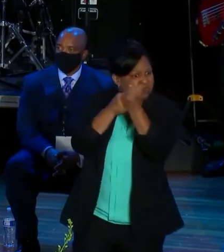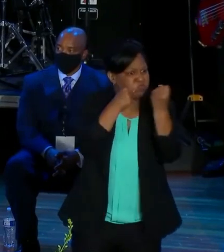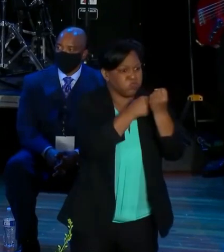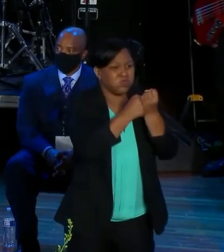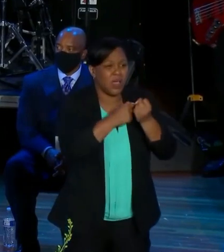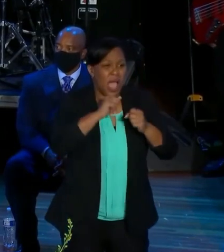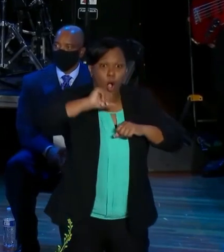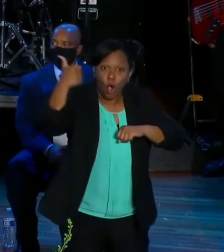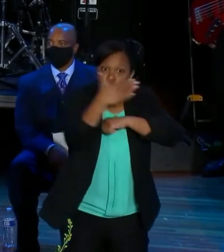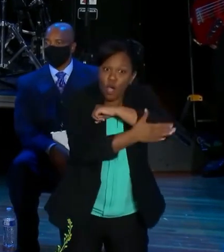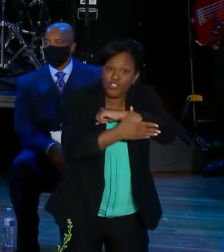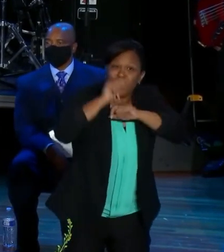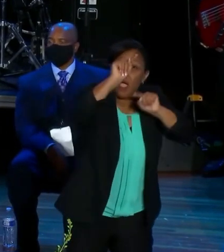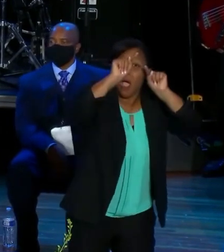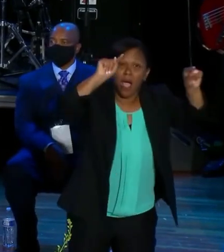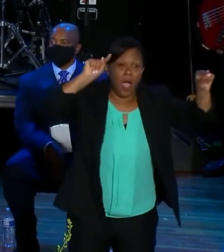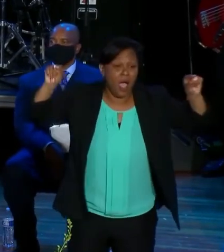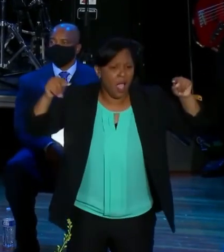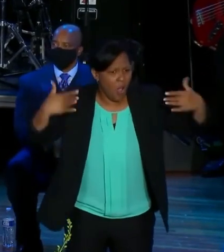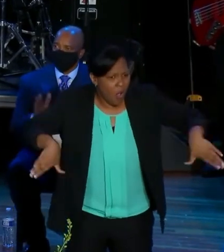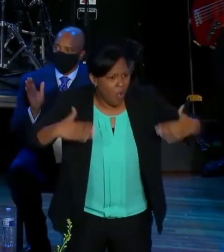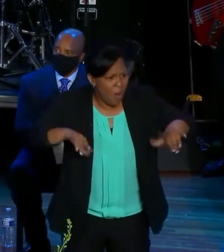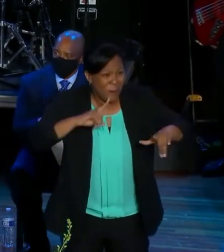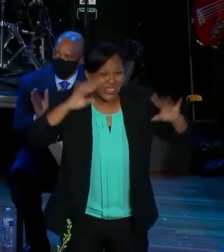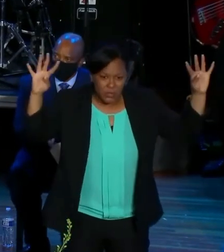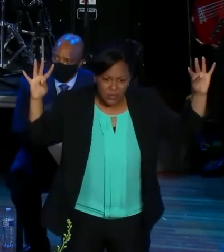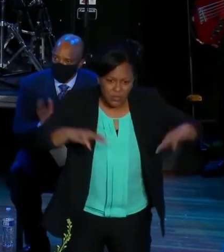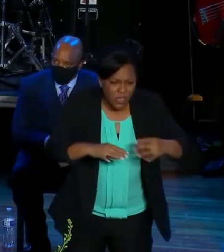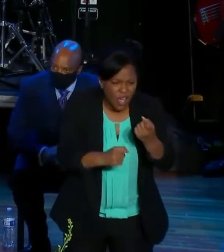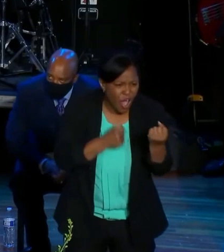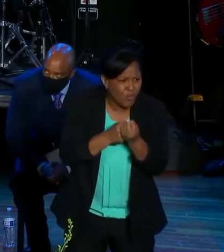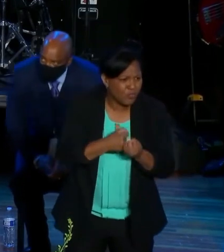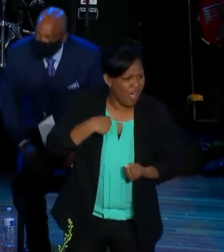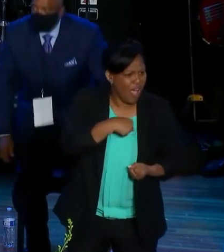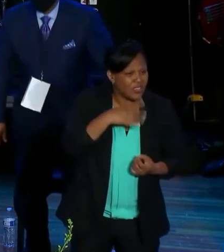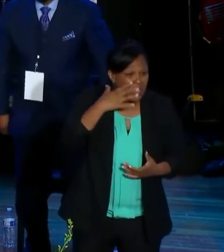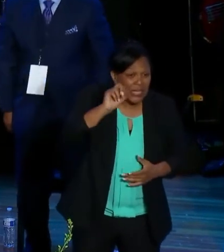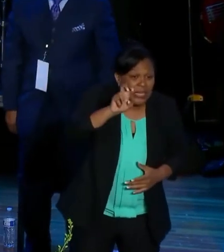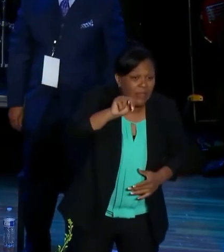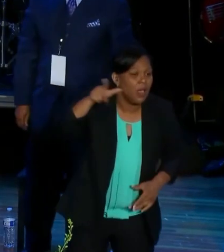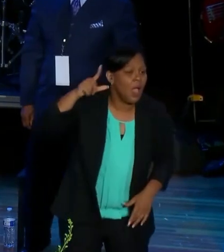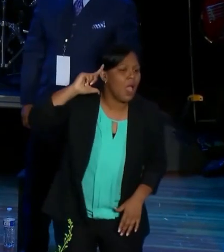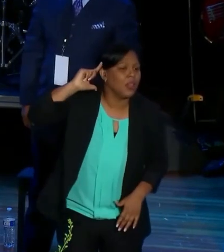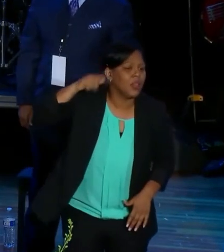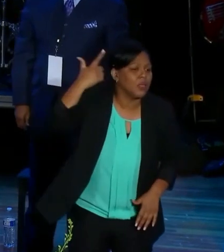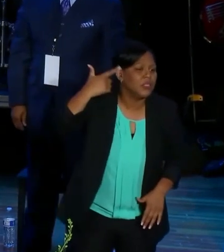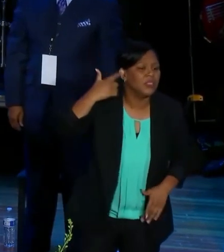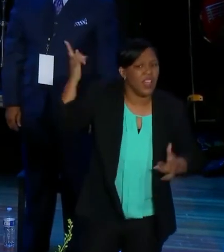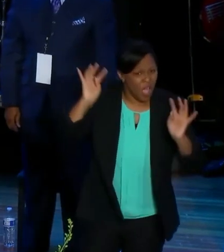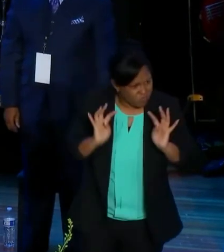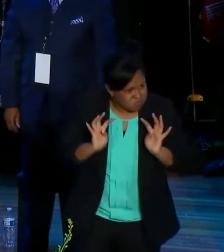När de ställde sig framför parlamentet i London, England , så är det en annan tid och en annan stund